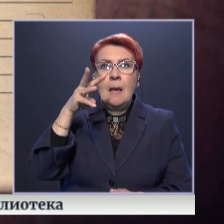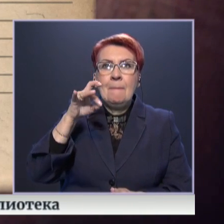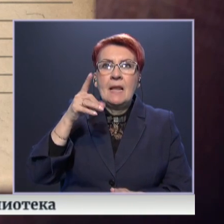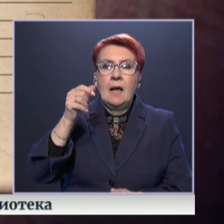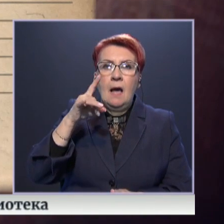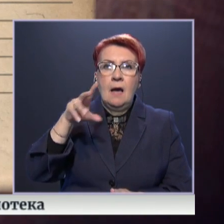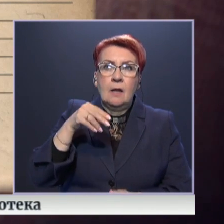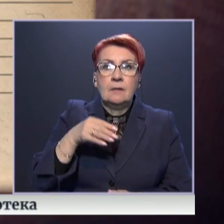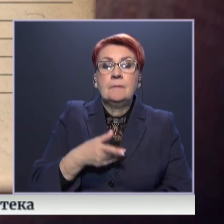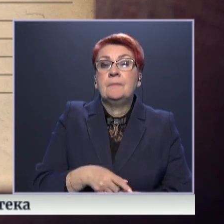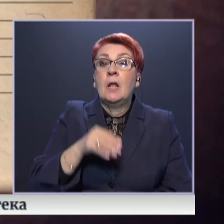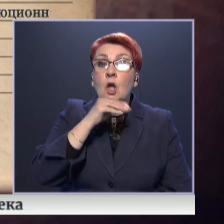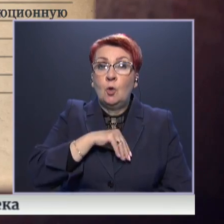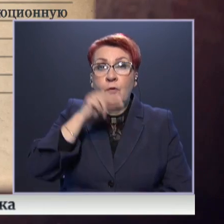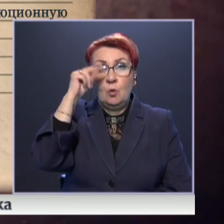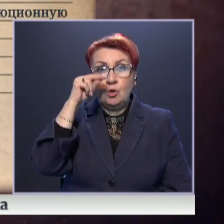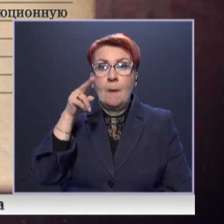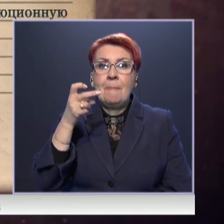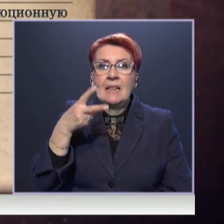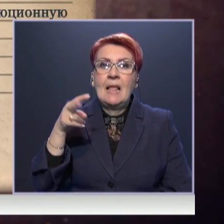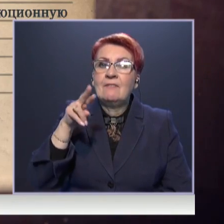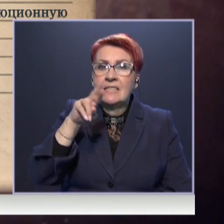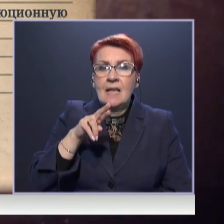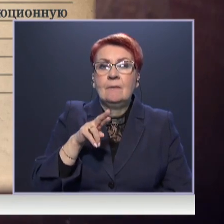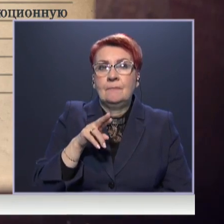духовное училище Полтавская духовная семинария имя